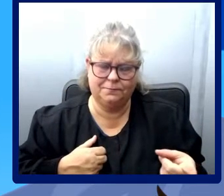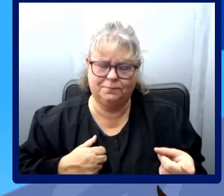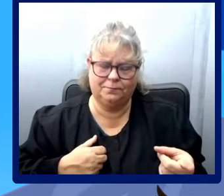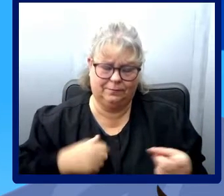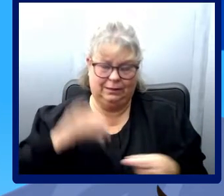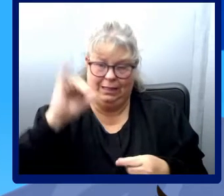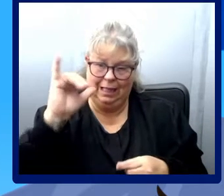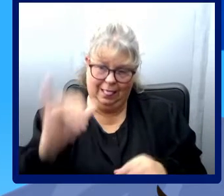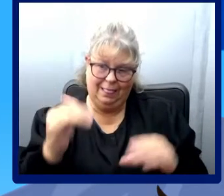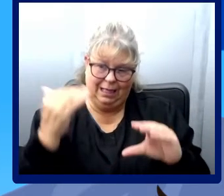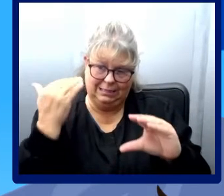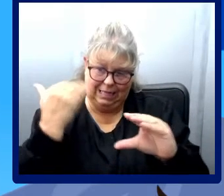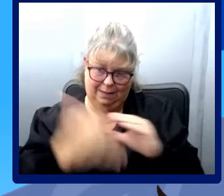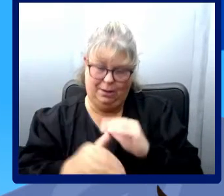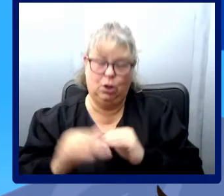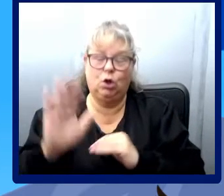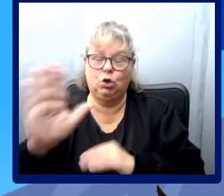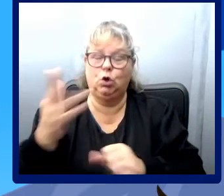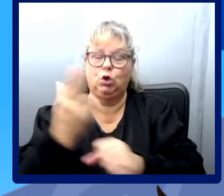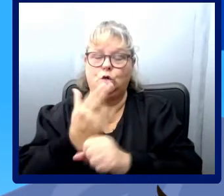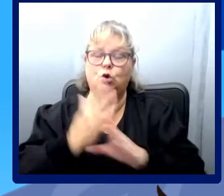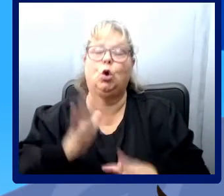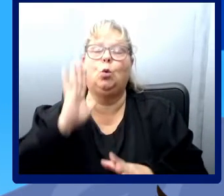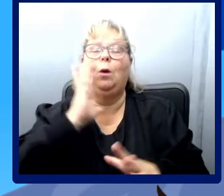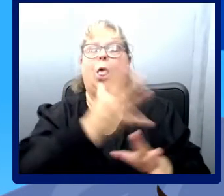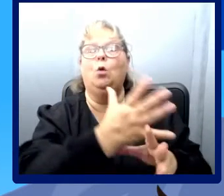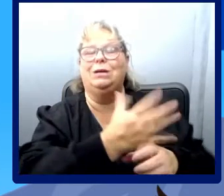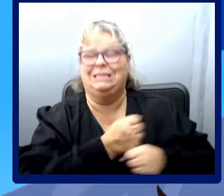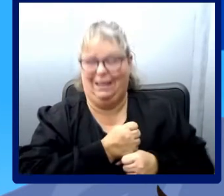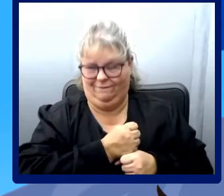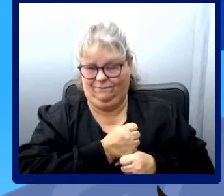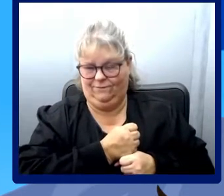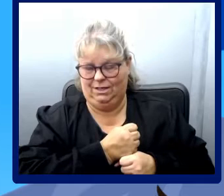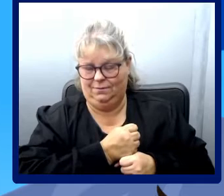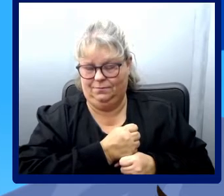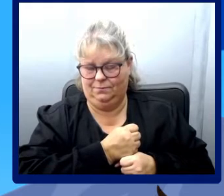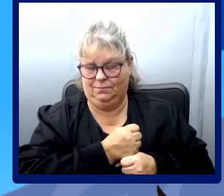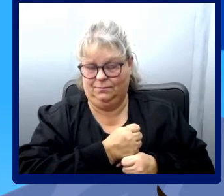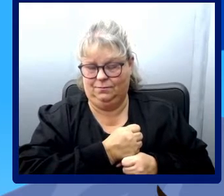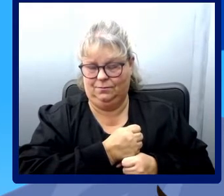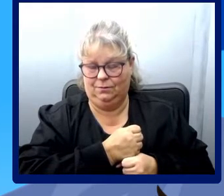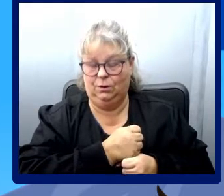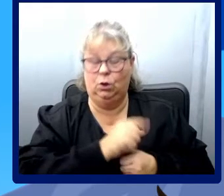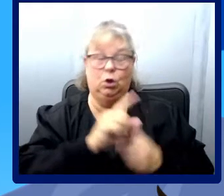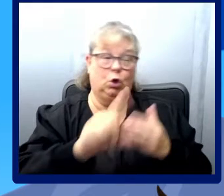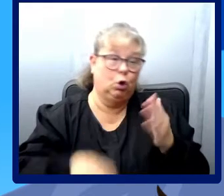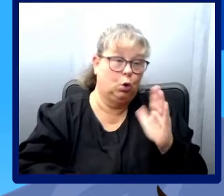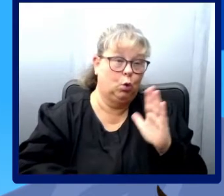que el usuario final va a recibir. Cuando el usuario trate de ejecutar el flujo